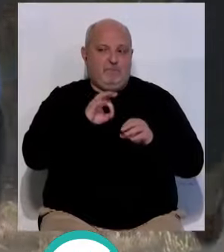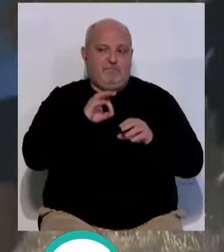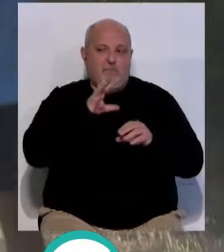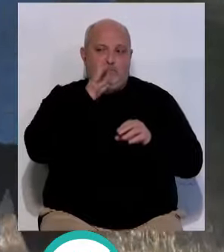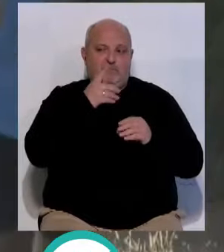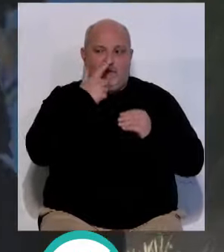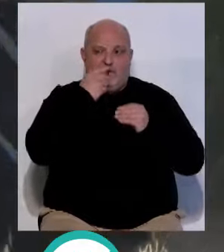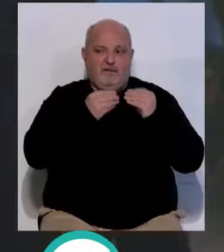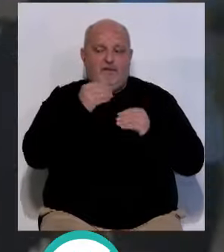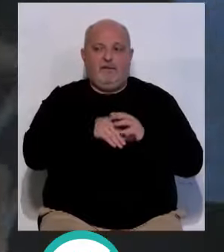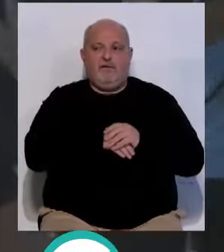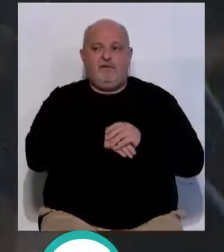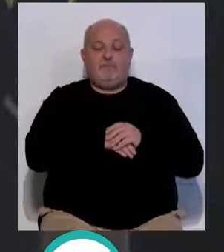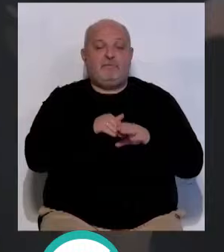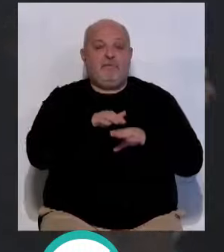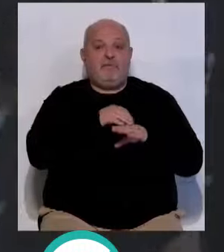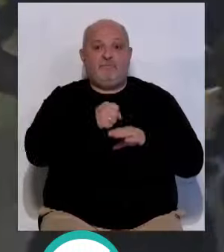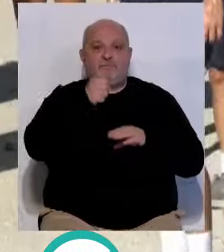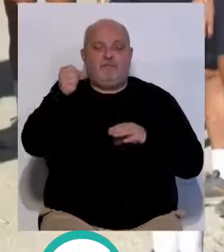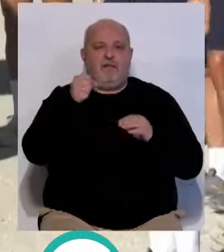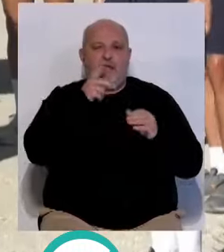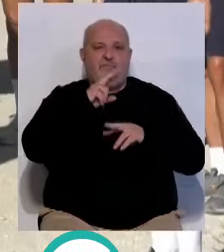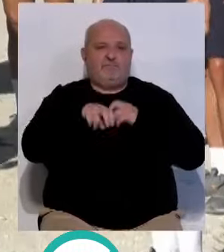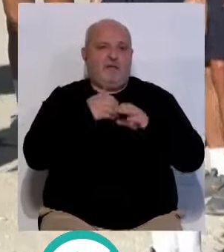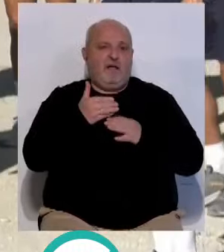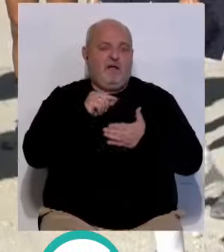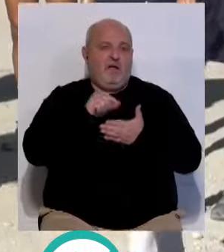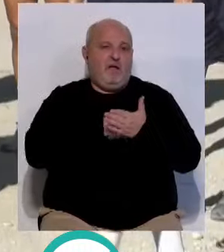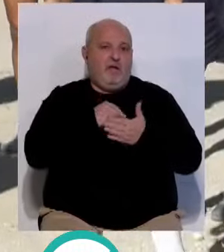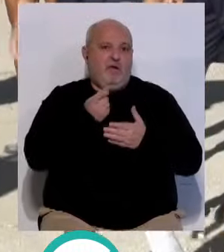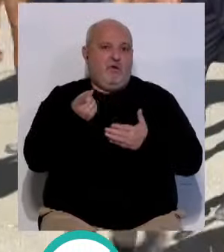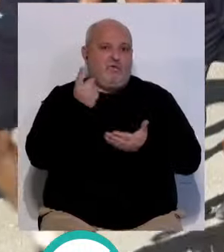dices yo creo que si lo si se cede habrá que renovarlo antes no porque acaba contrato en